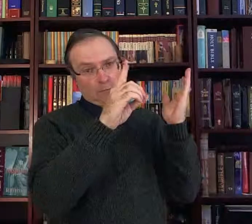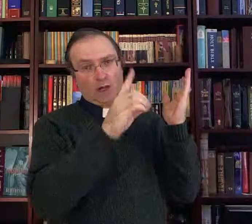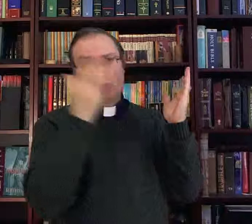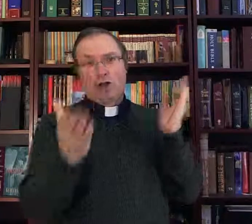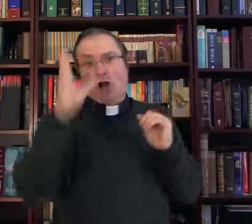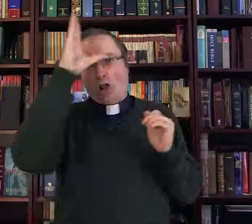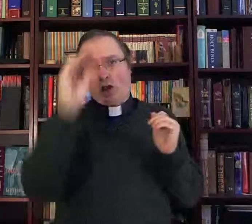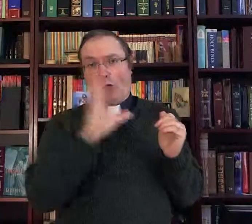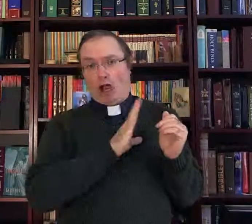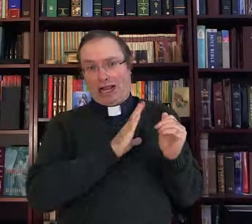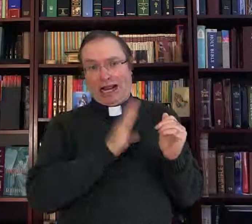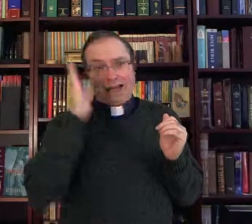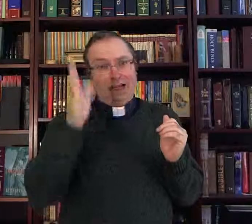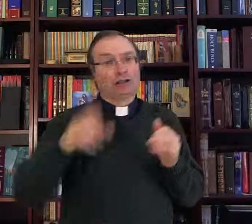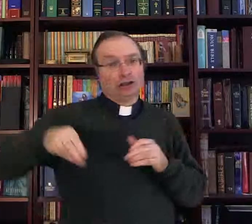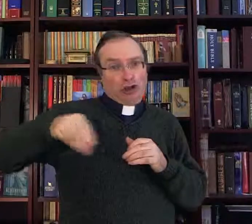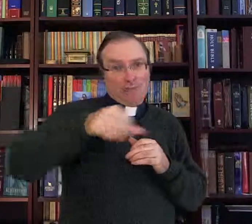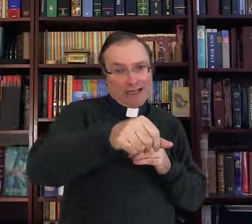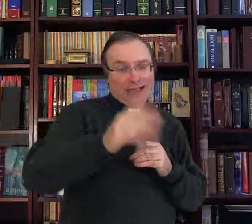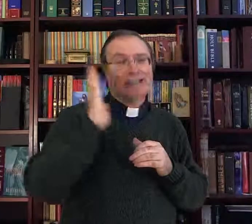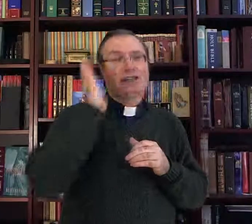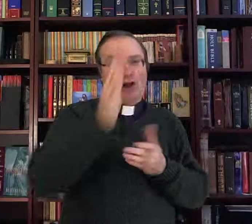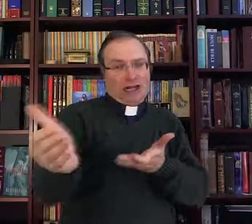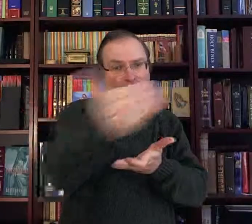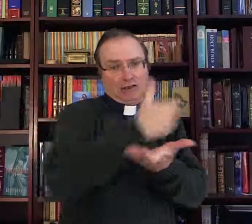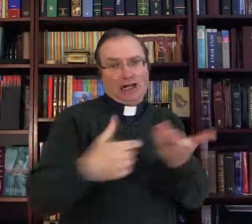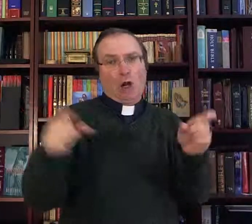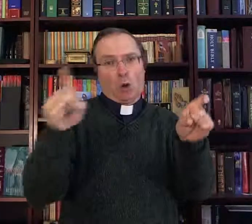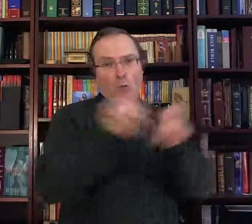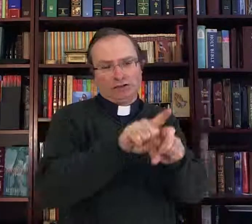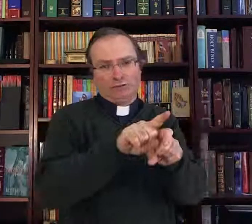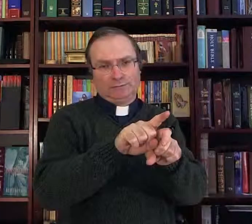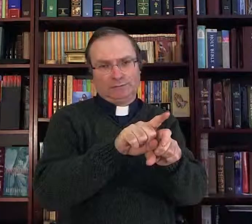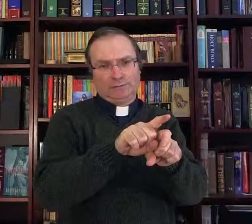Ce qu’un homme aura semé, il le récoltera aussi.